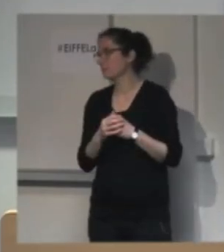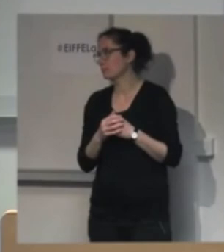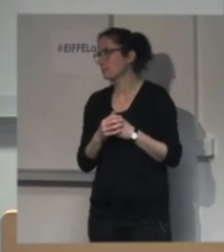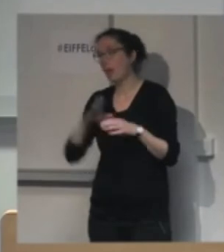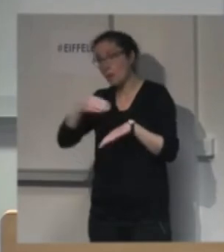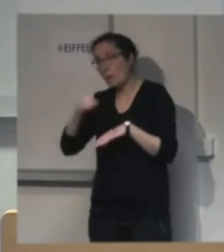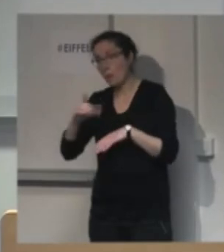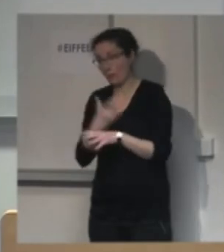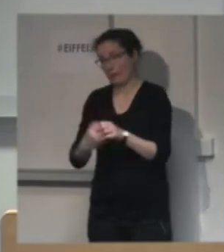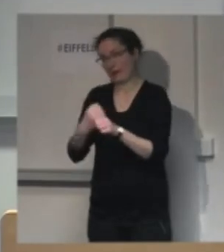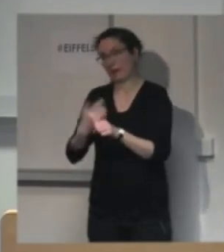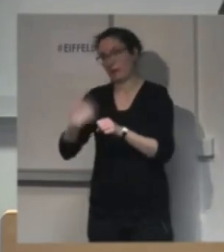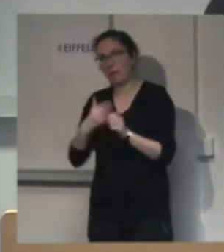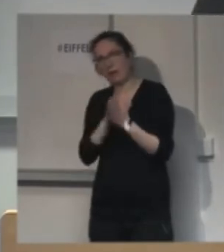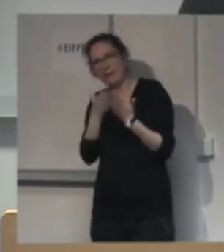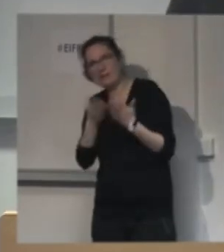à l'issue des dix MOOCs tests.